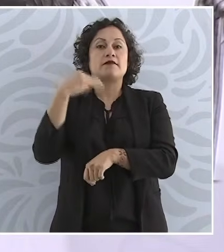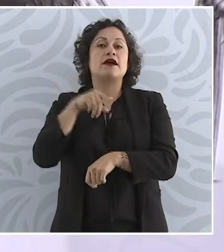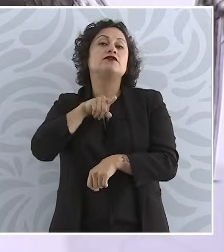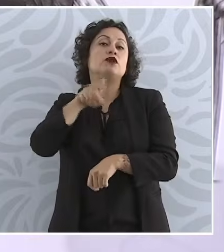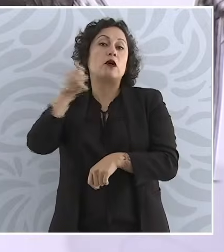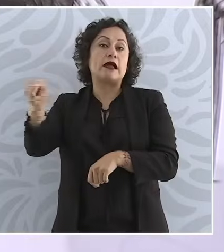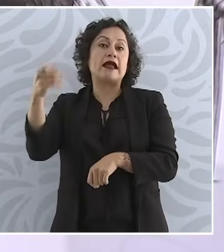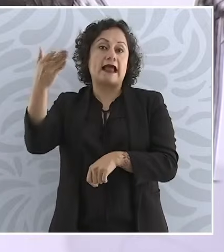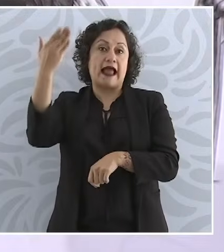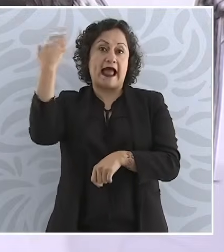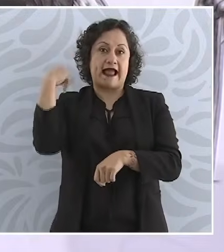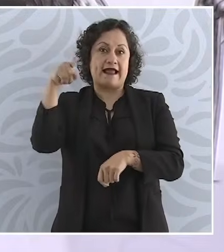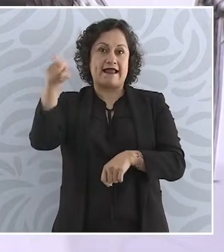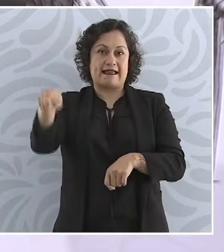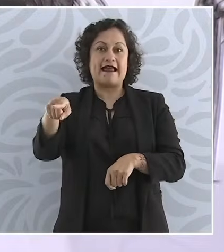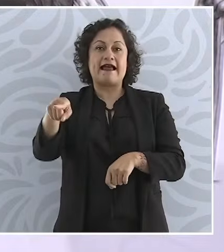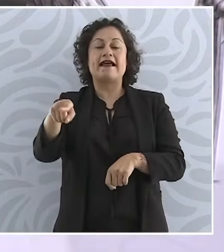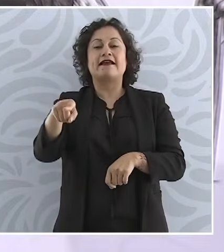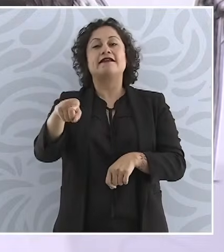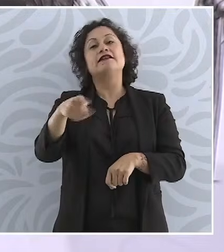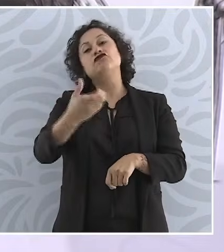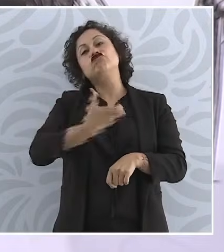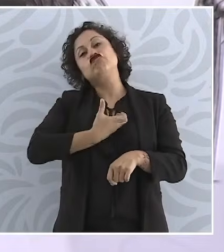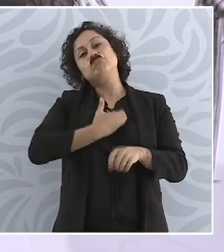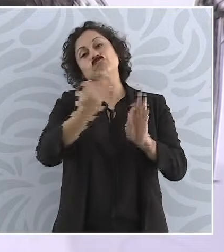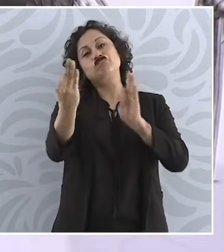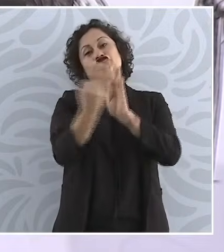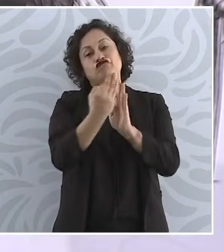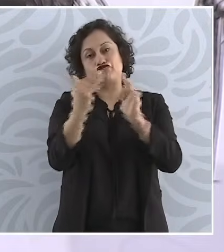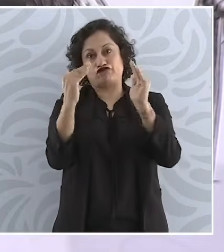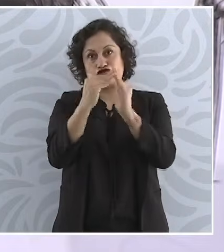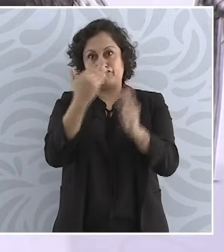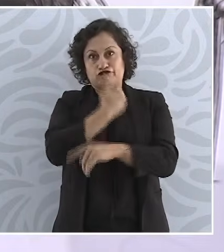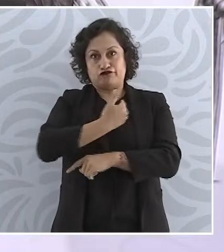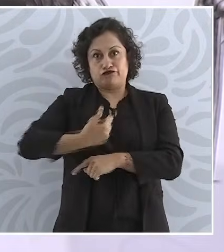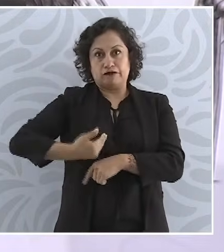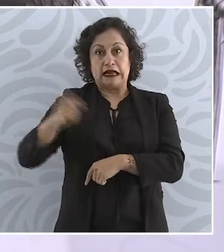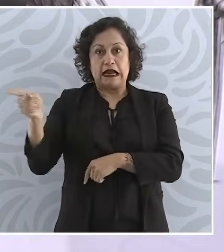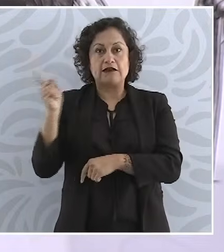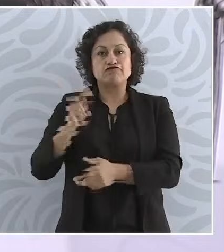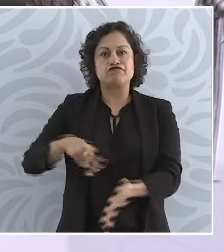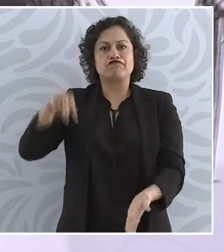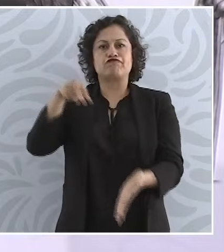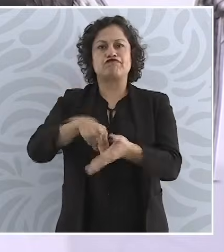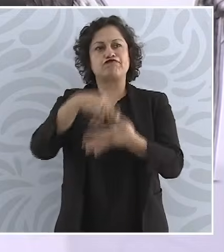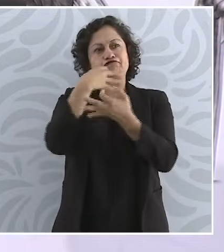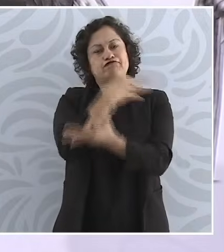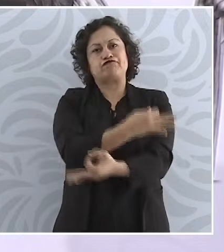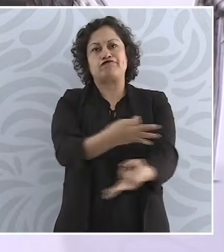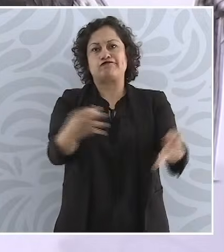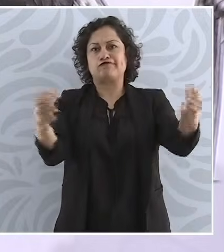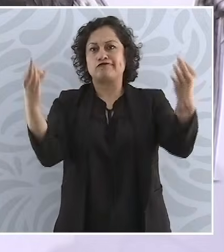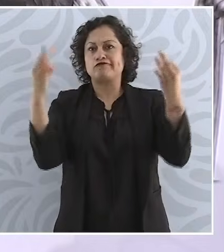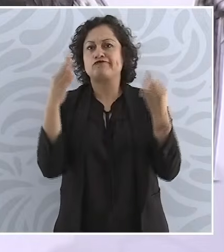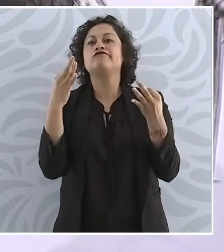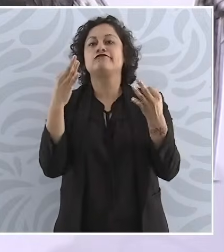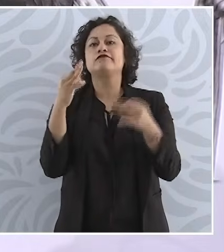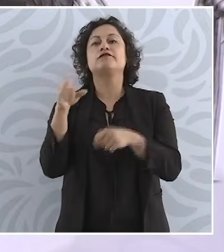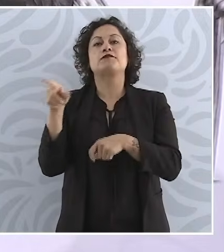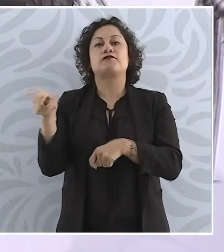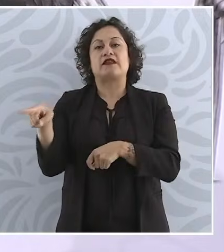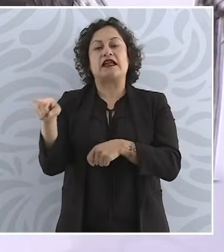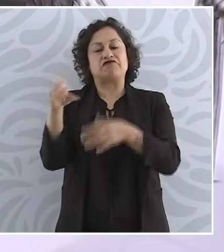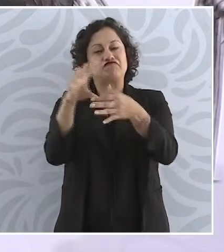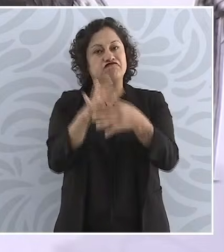decía el general Lázaro Cárdenas un mensaje a la nación participá dole el paso trascendental que